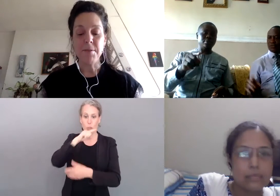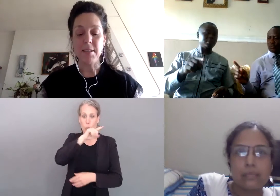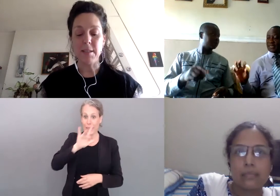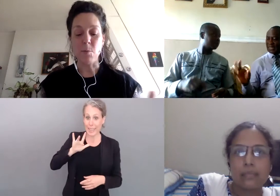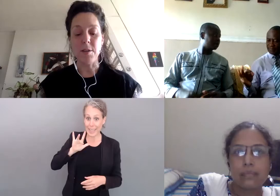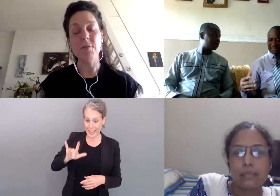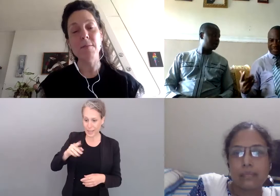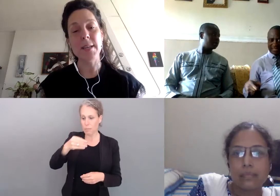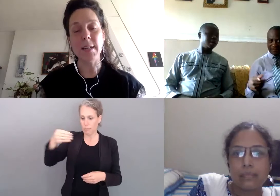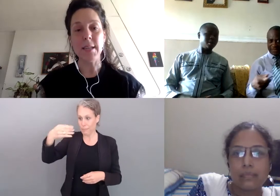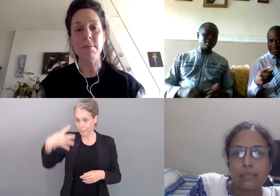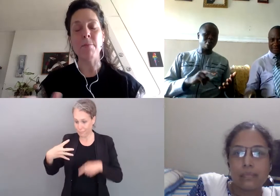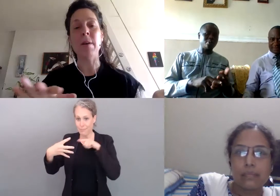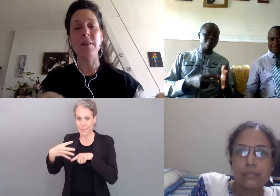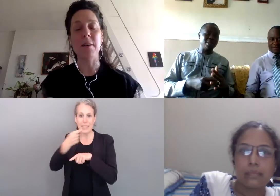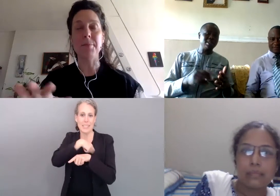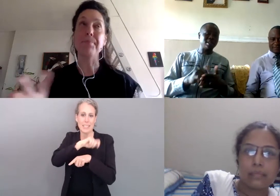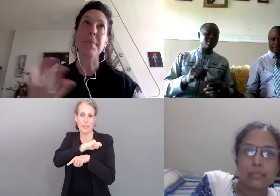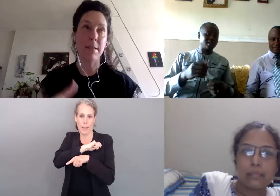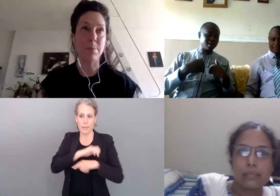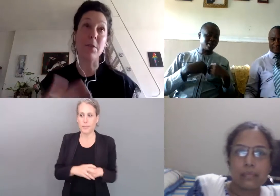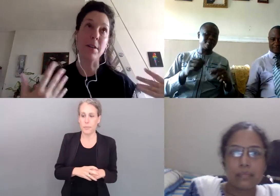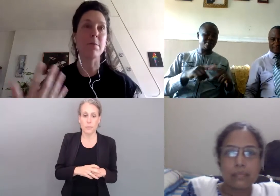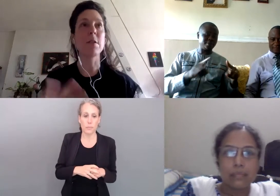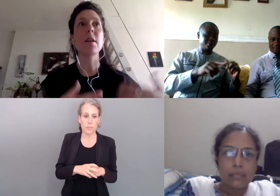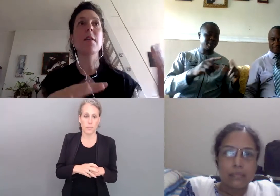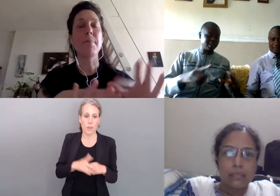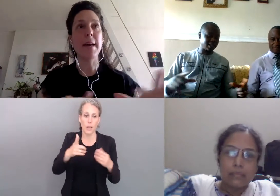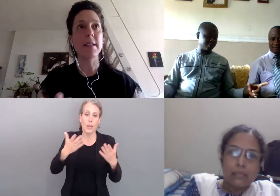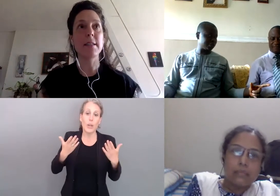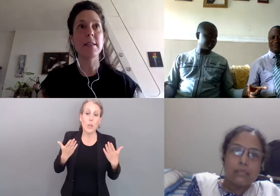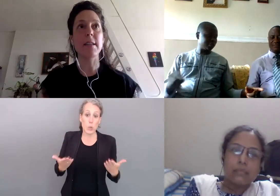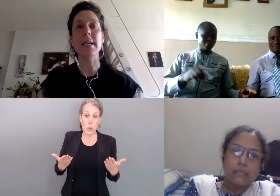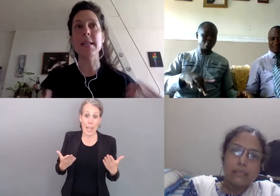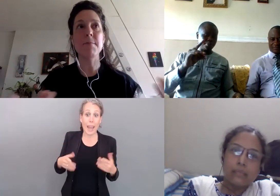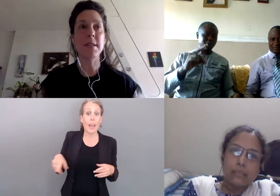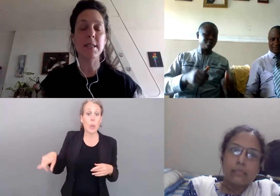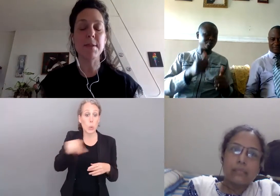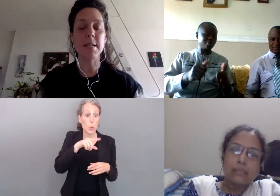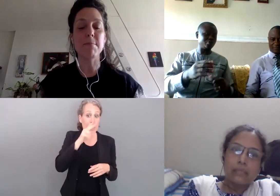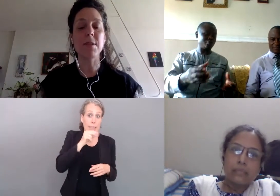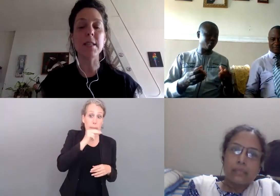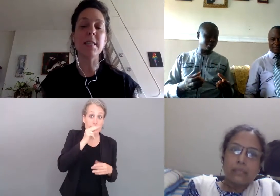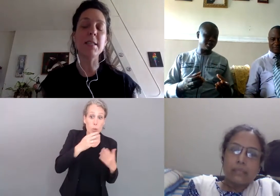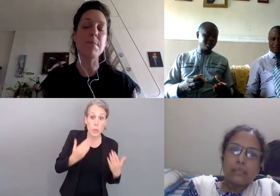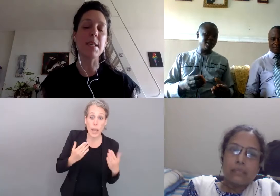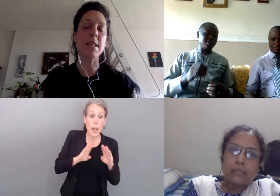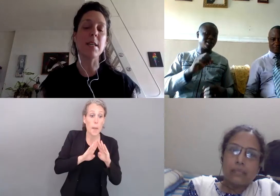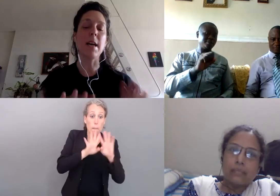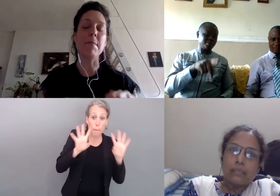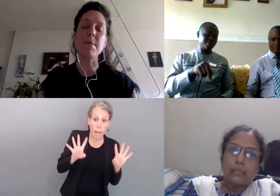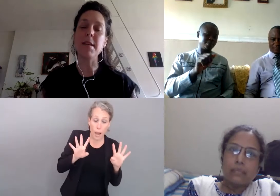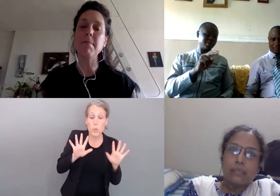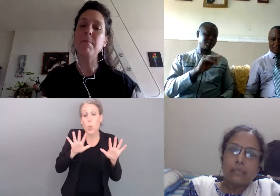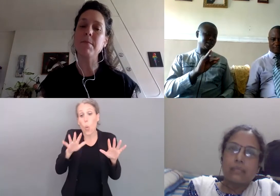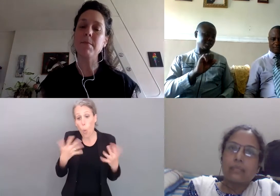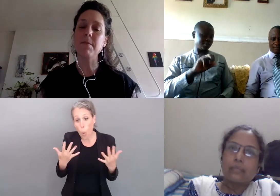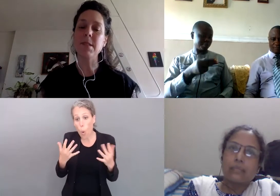dice "Interpretación" y haga clic en español.